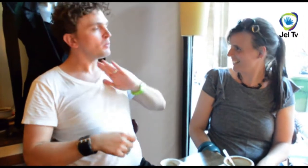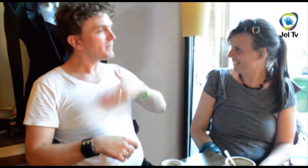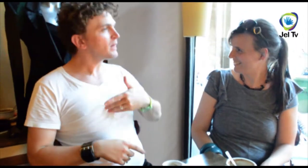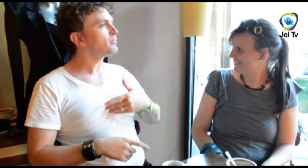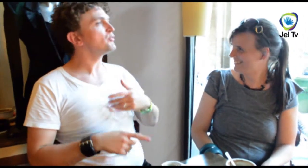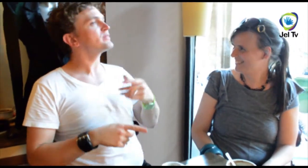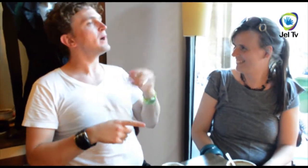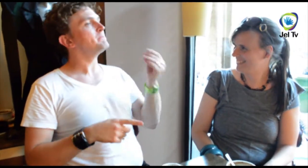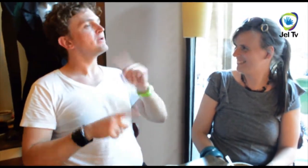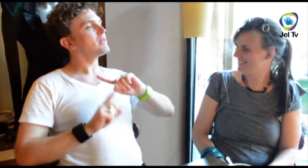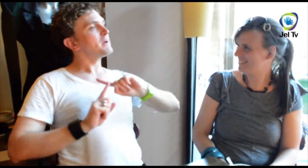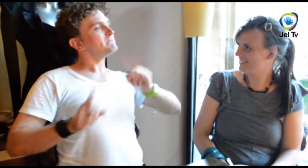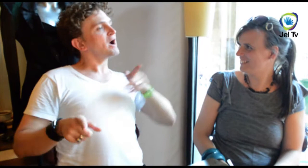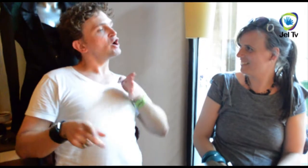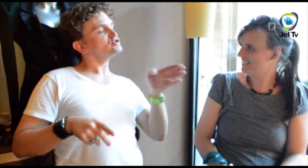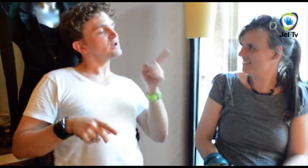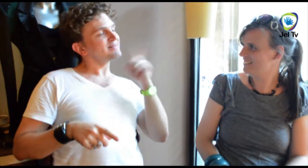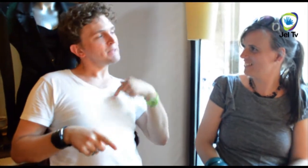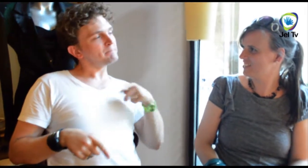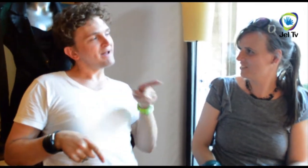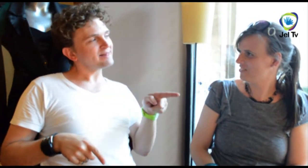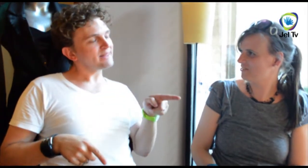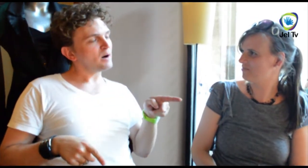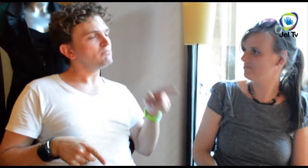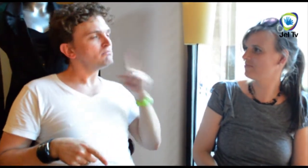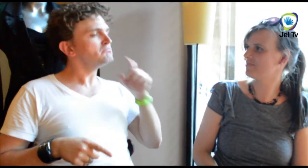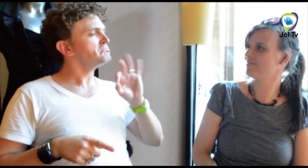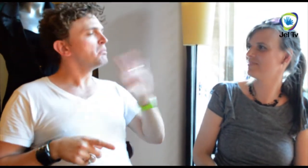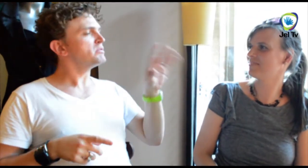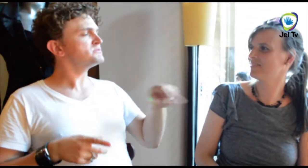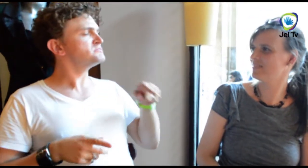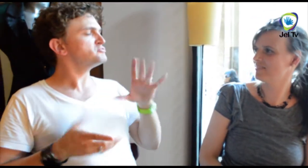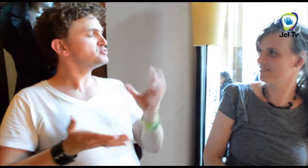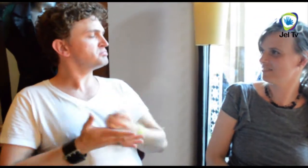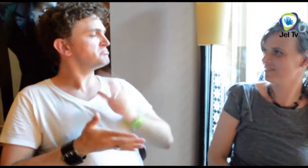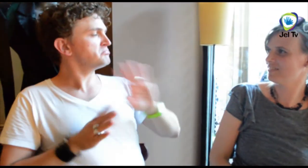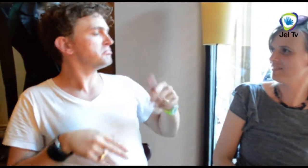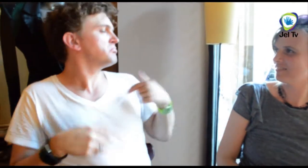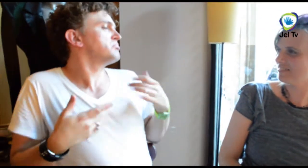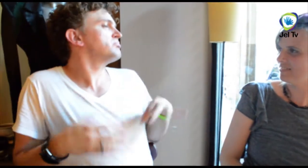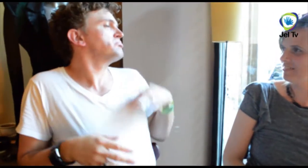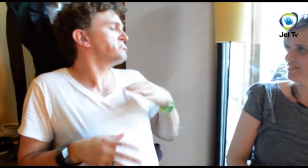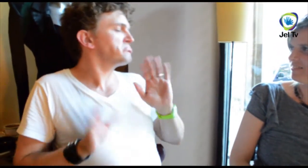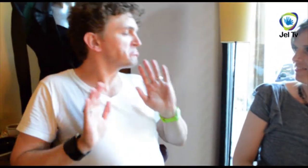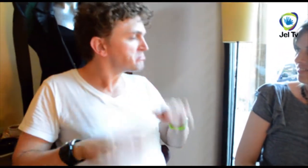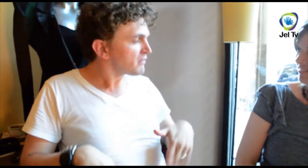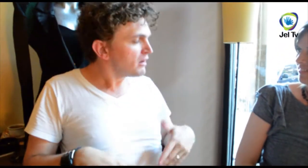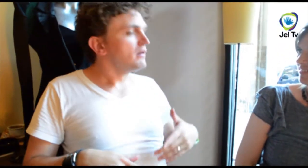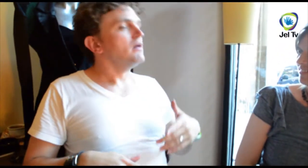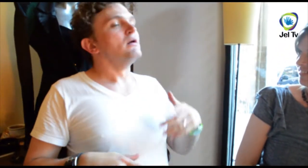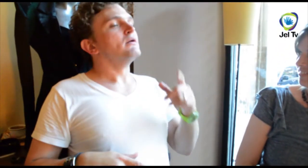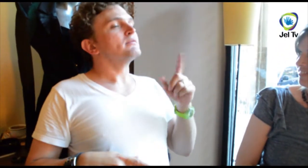Nagyon meglepődtem, mert más témánál tudtam, hogy más fog nyerni, és én nem sértődöm meg.